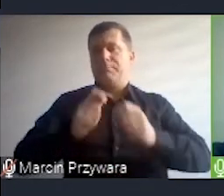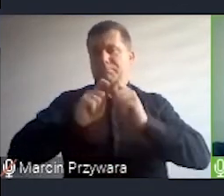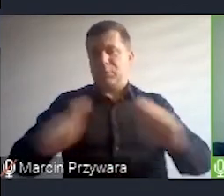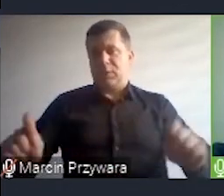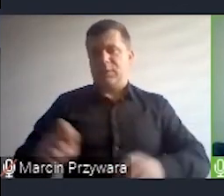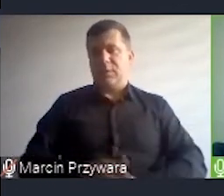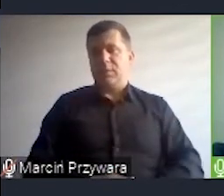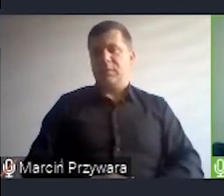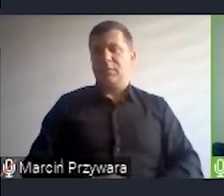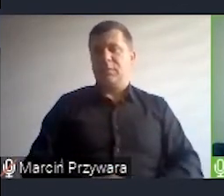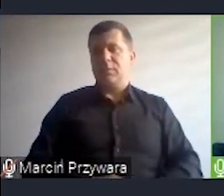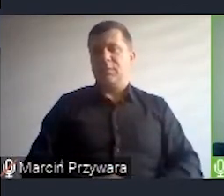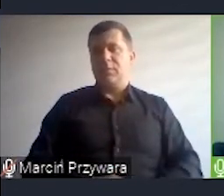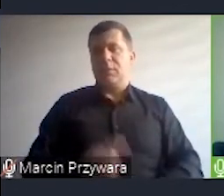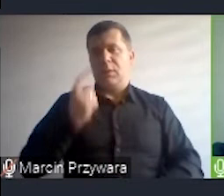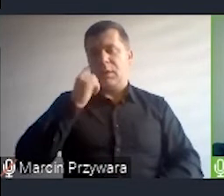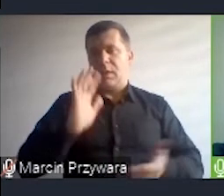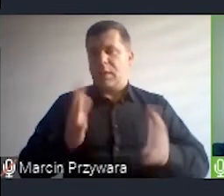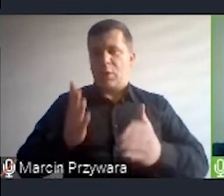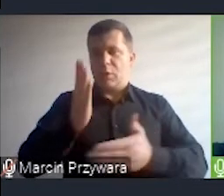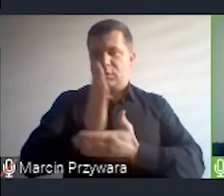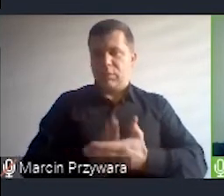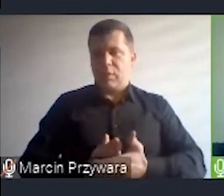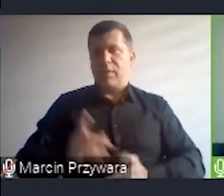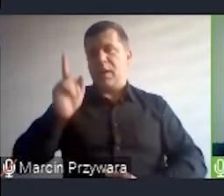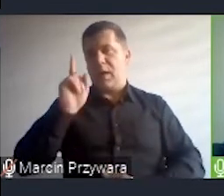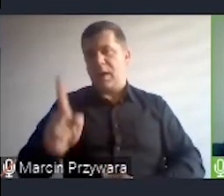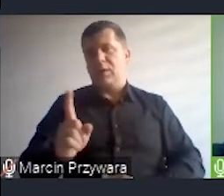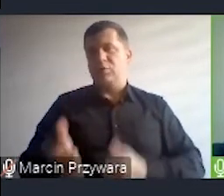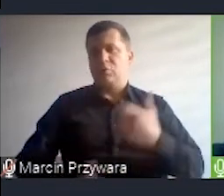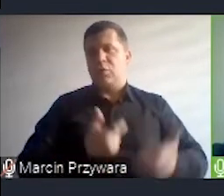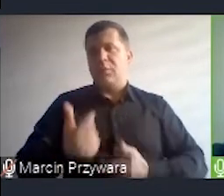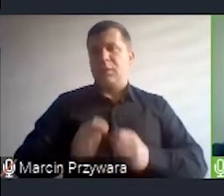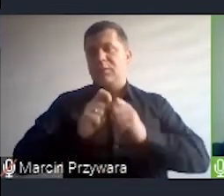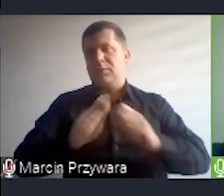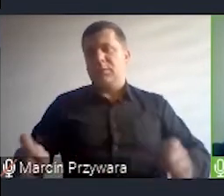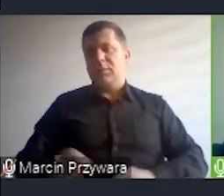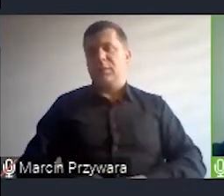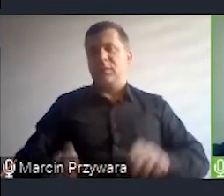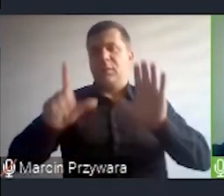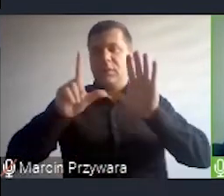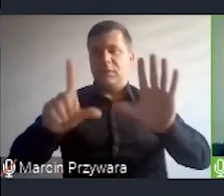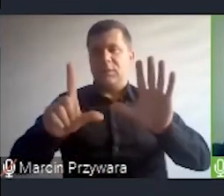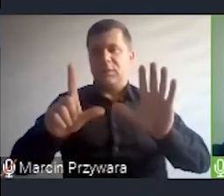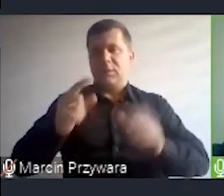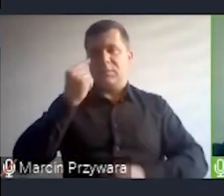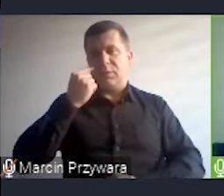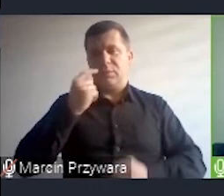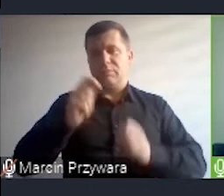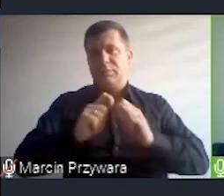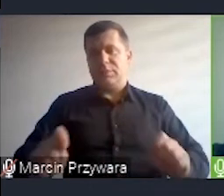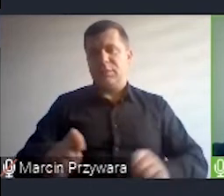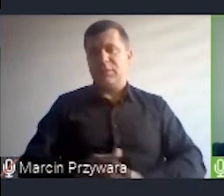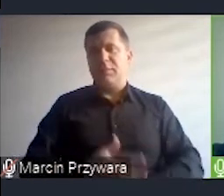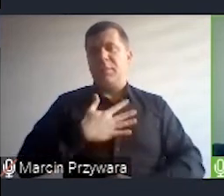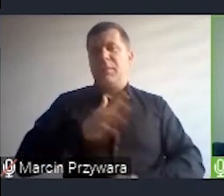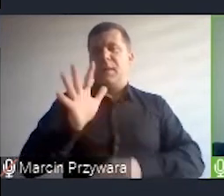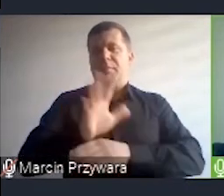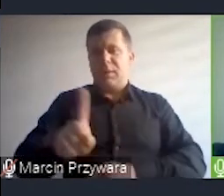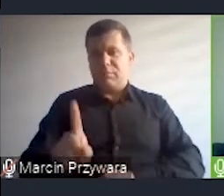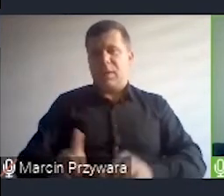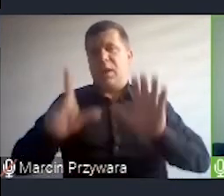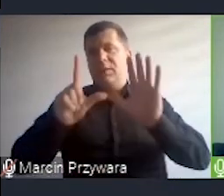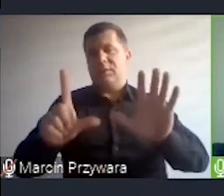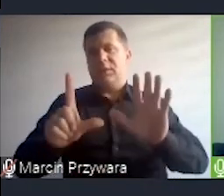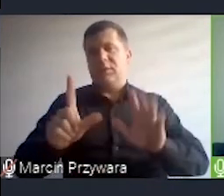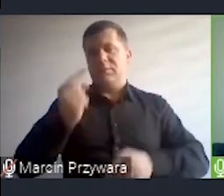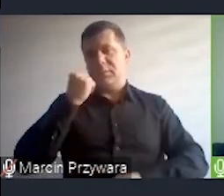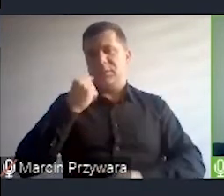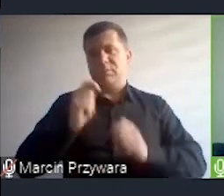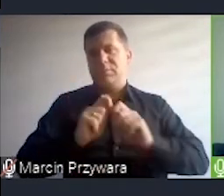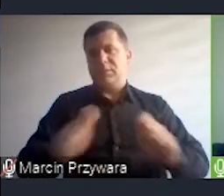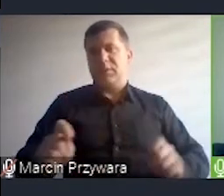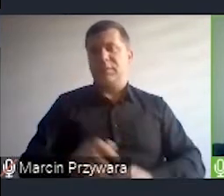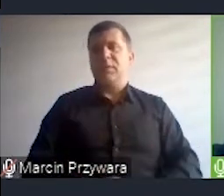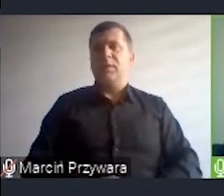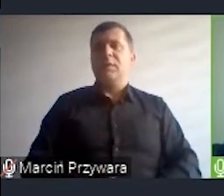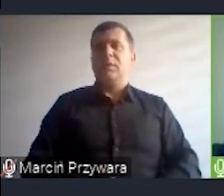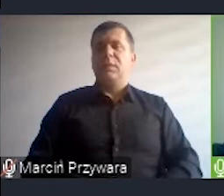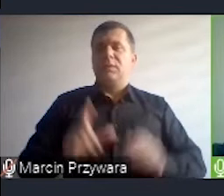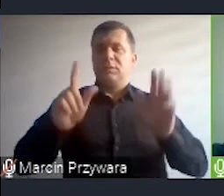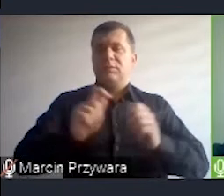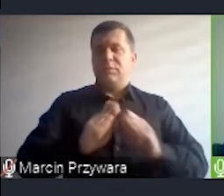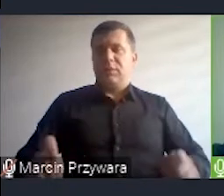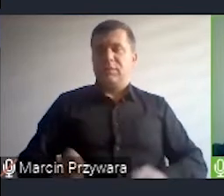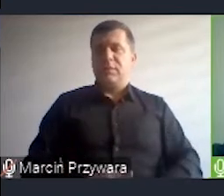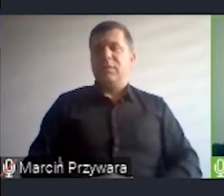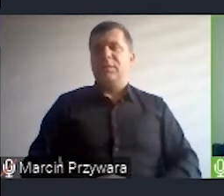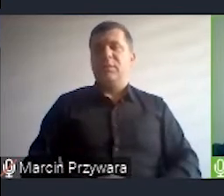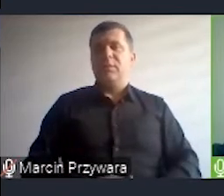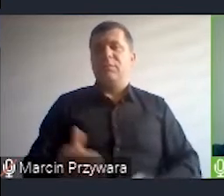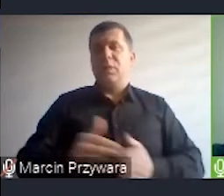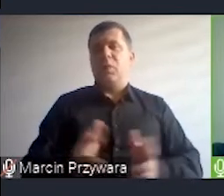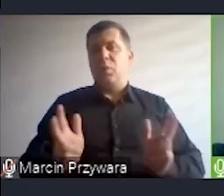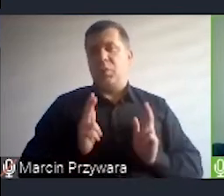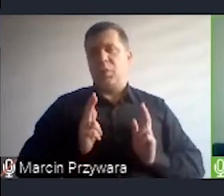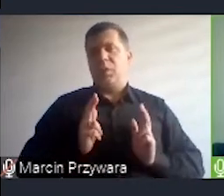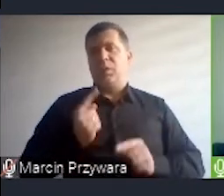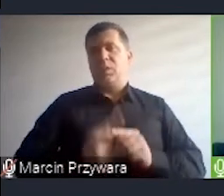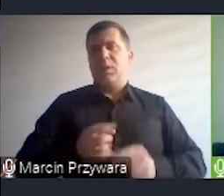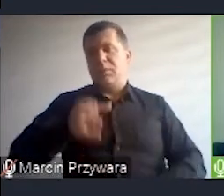Wypadła może nie do końca w połowie, ale zróbmy sobie taką powiedzmy, 7-minutową przerwę, każdy kto potrzebuje niech złapie coś do picia.